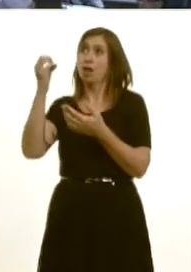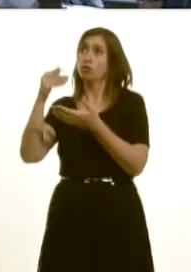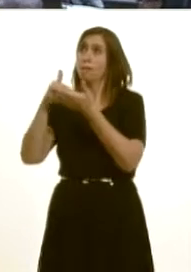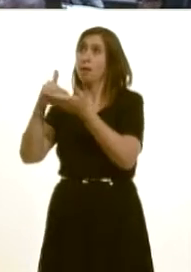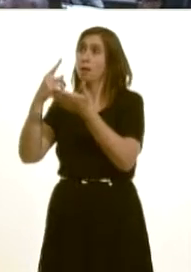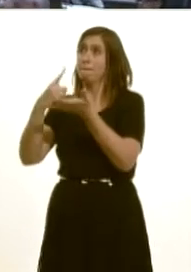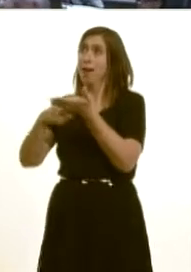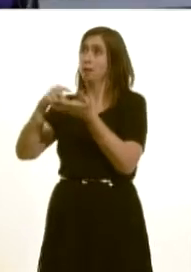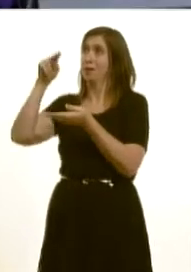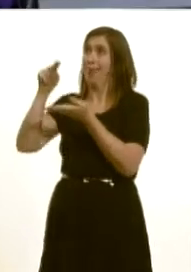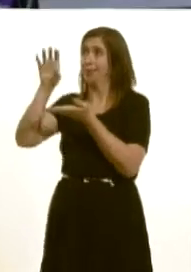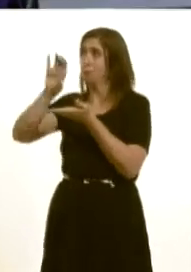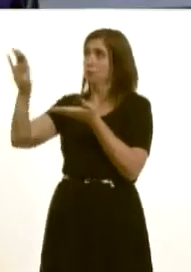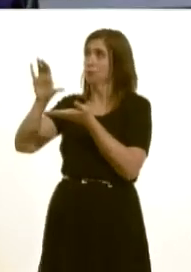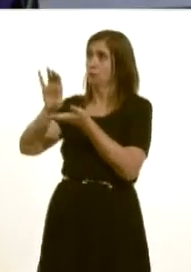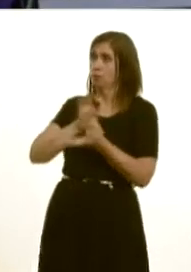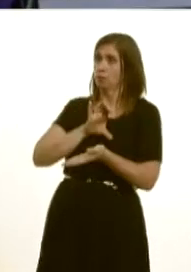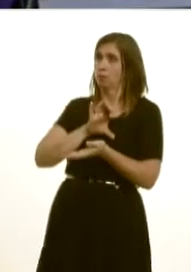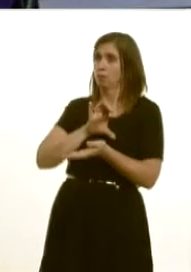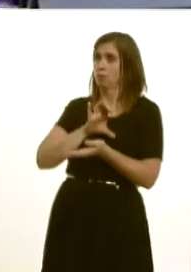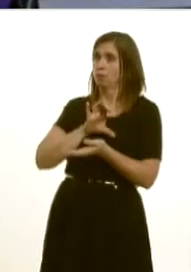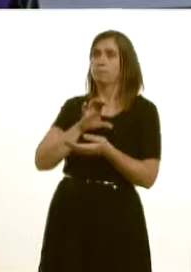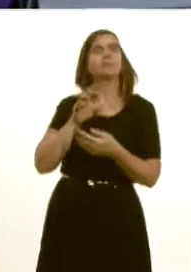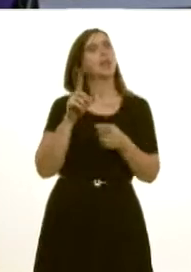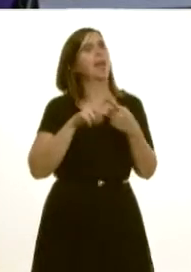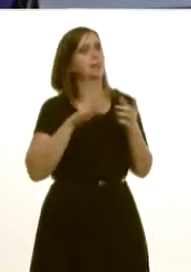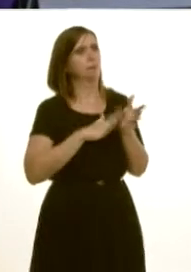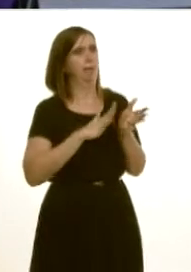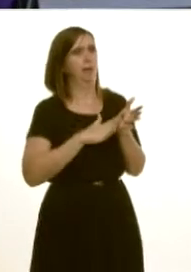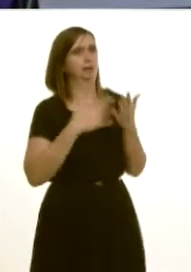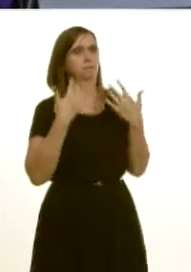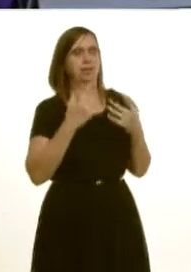mewn cyfweliadau cyhoeddus yn y cyfryngau. Fel mae’r Aelod yn gwybod, rwyf wedi ei